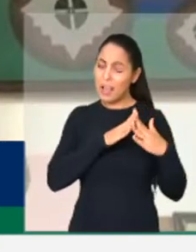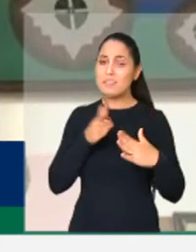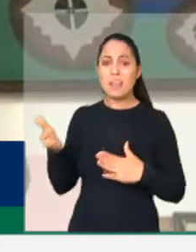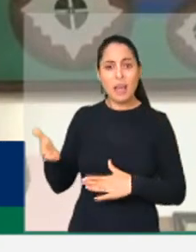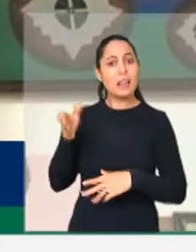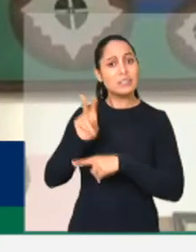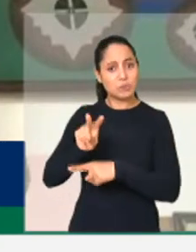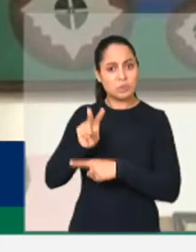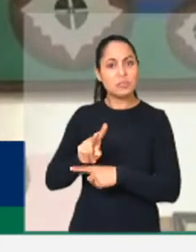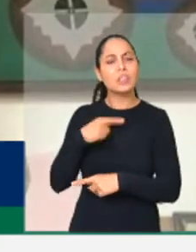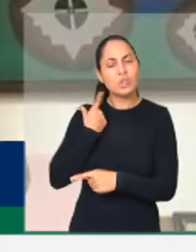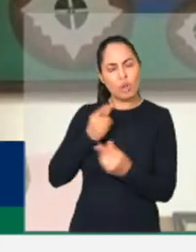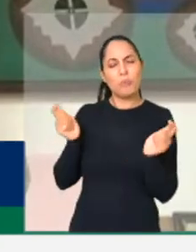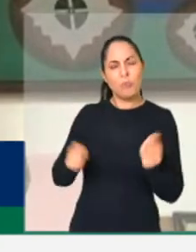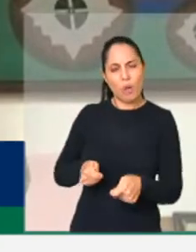SEMINÁRIO SENHORES E SENHORAS... PARLAMENTARES NÃO